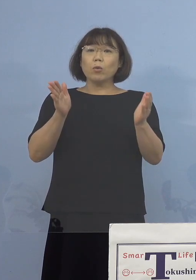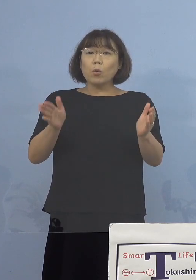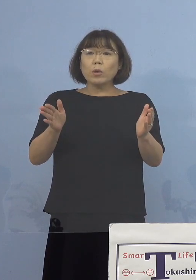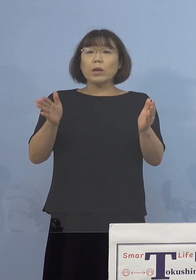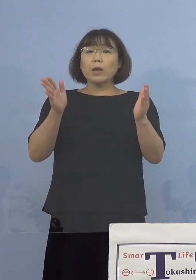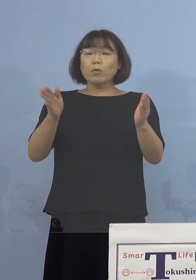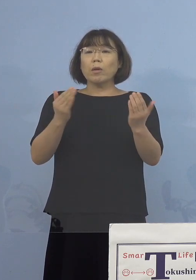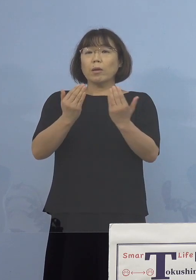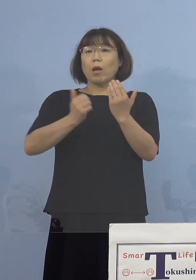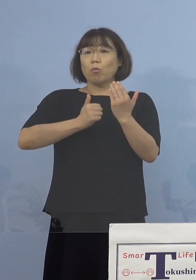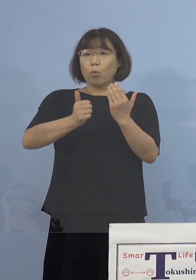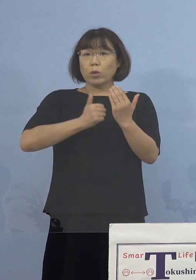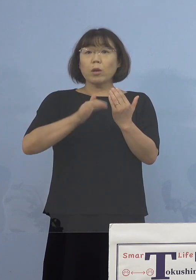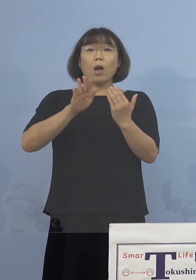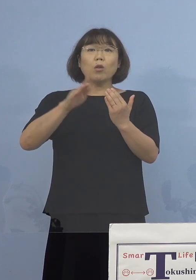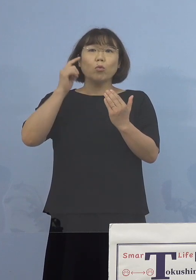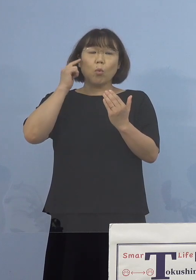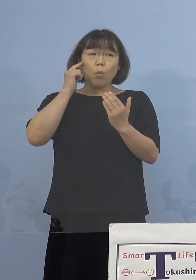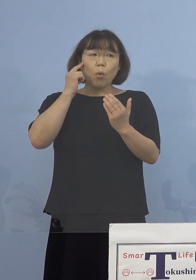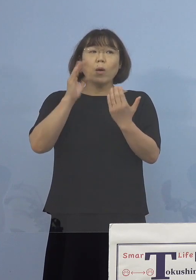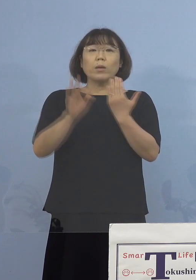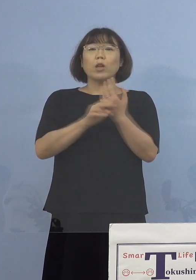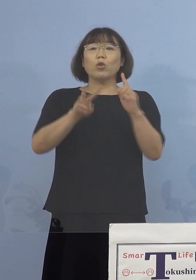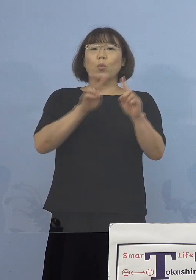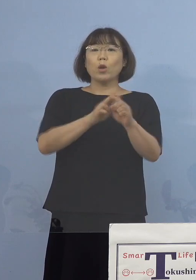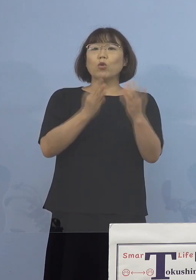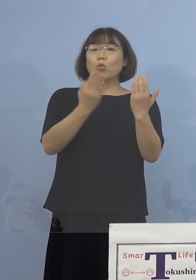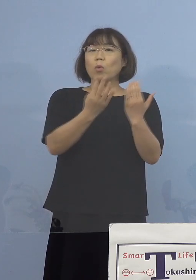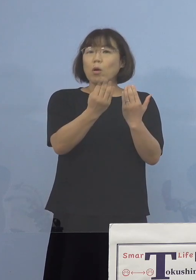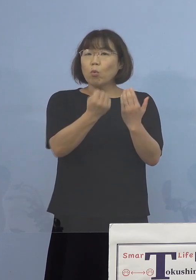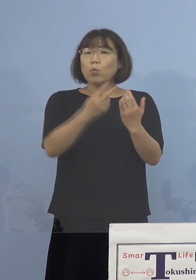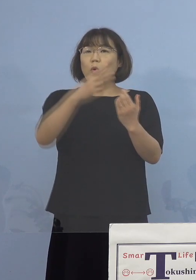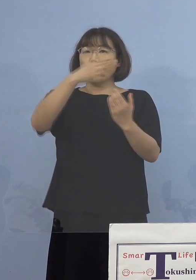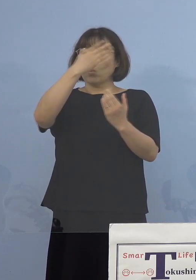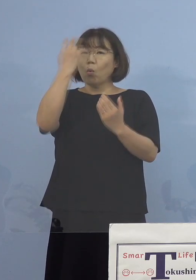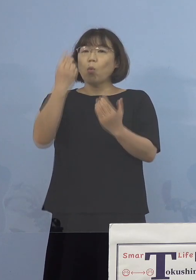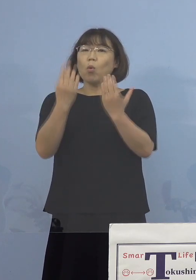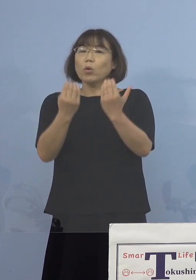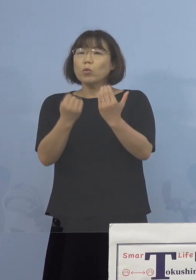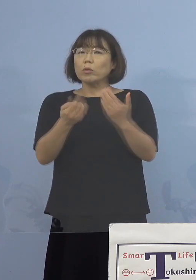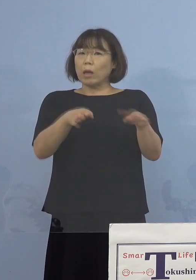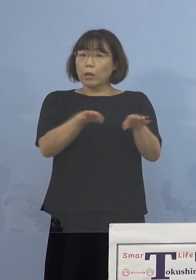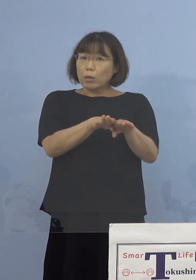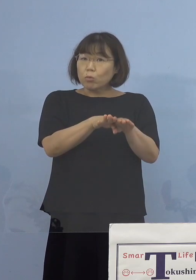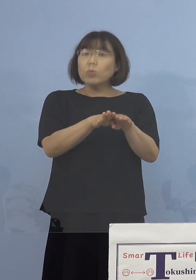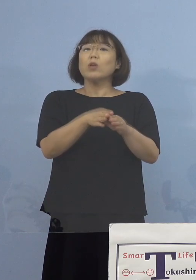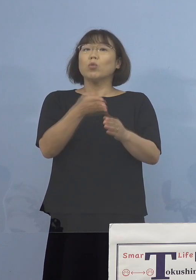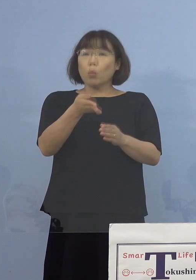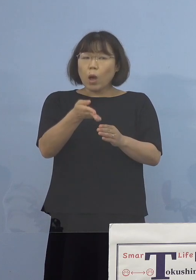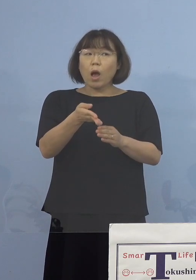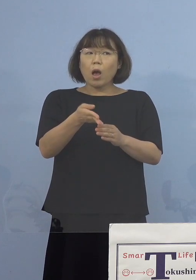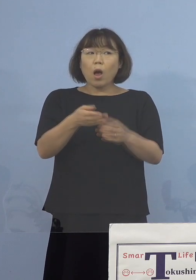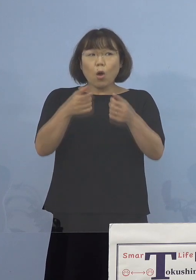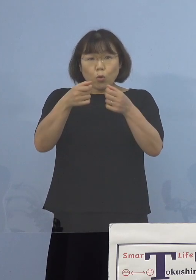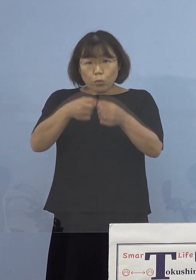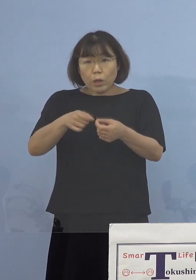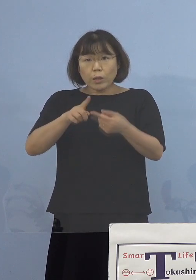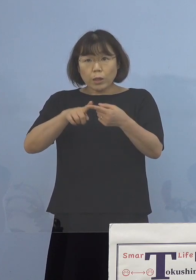例えばその小学校何校、高校何校が 休校しているとか もしあれば